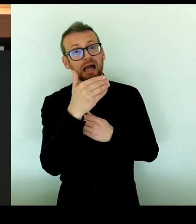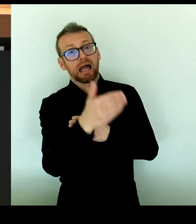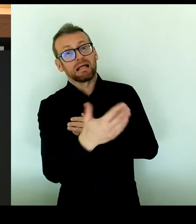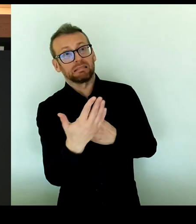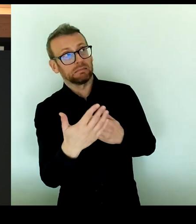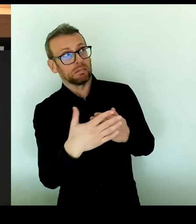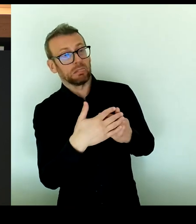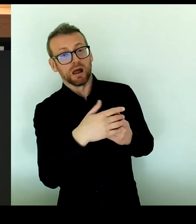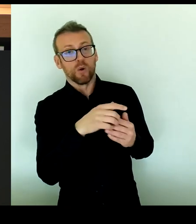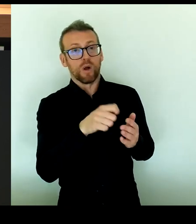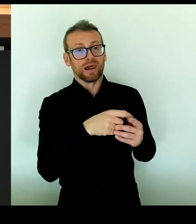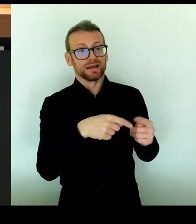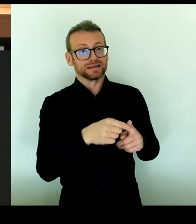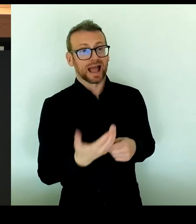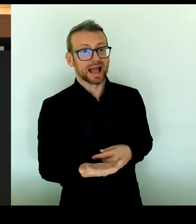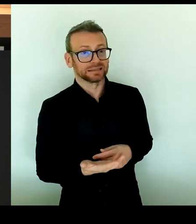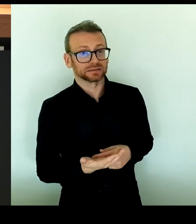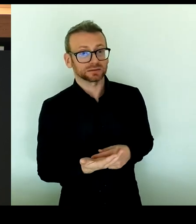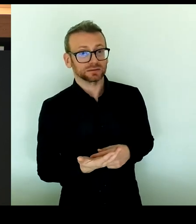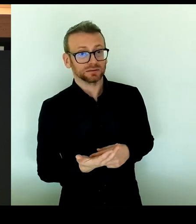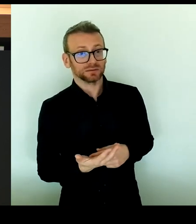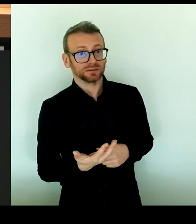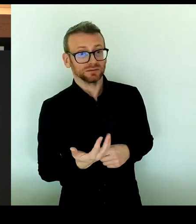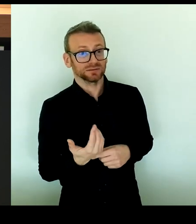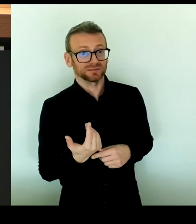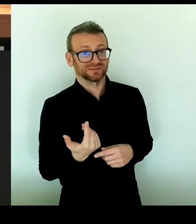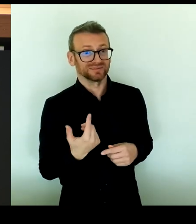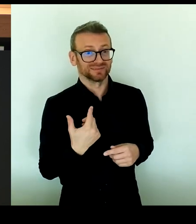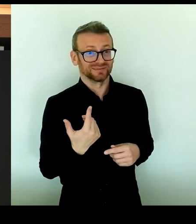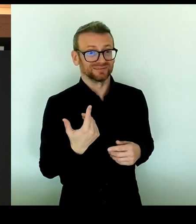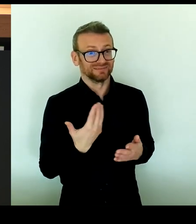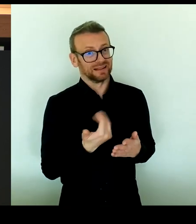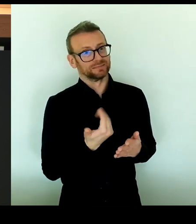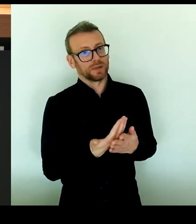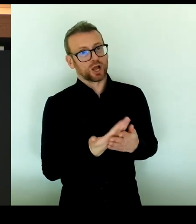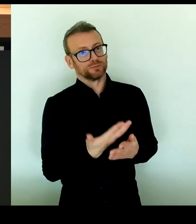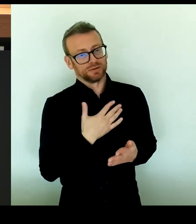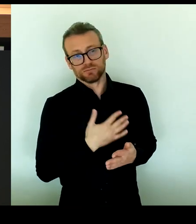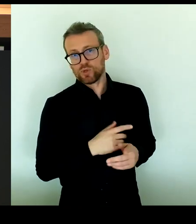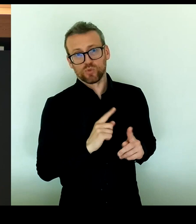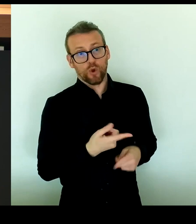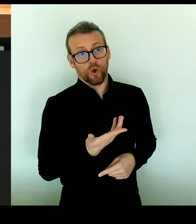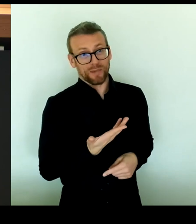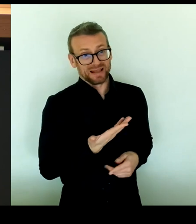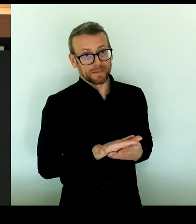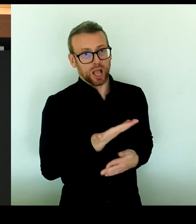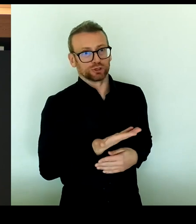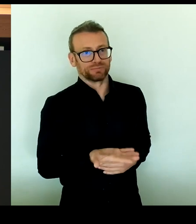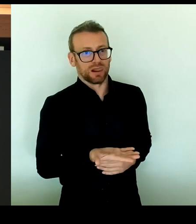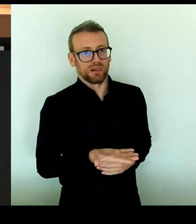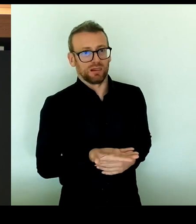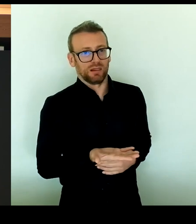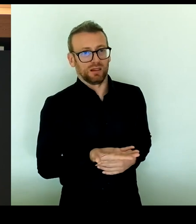dass die Belange der Menschen in seinem Wahlkreis auch Berücksichtigung finden. Und natürlich ist das kein Widerspruch.